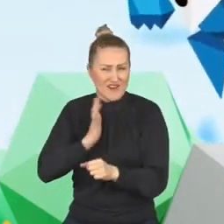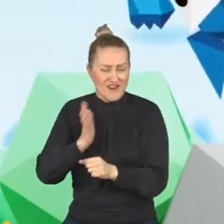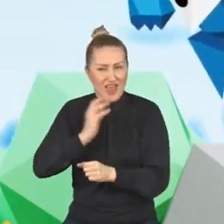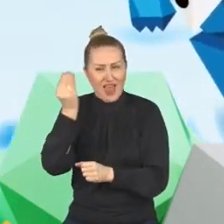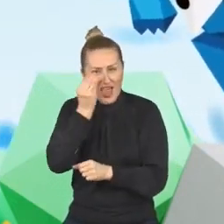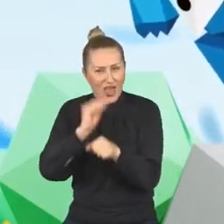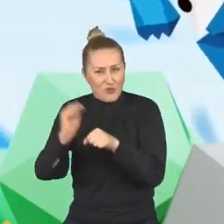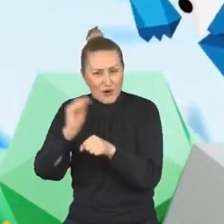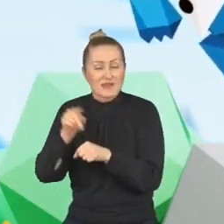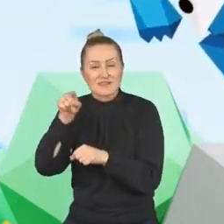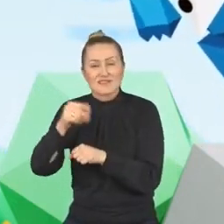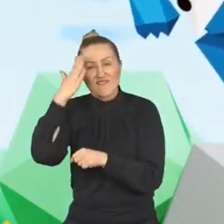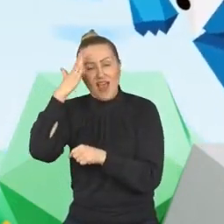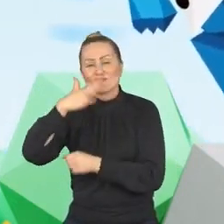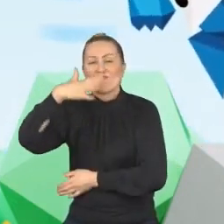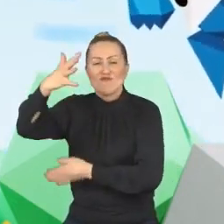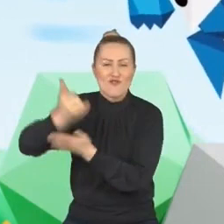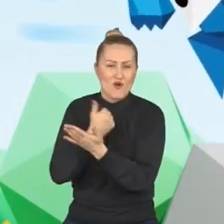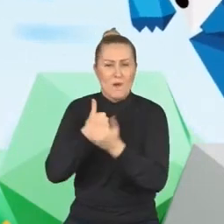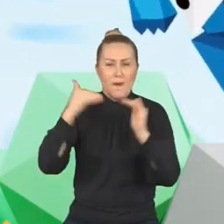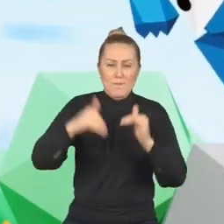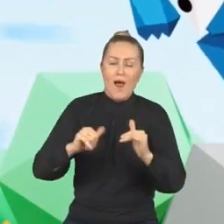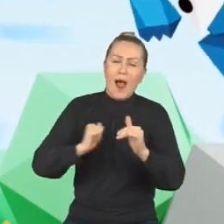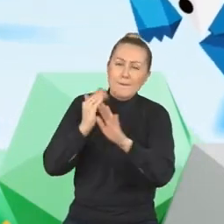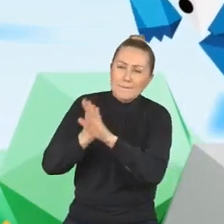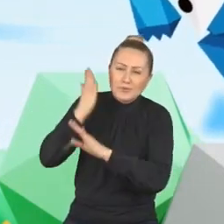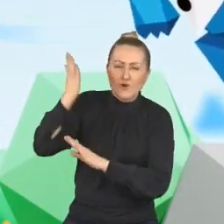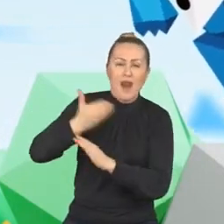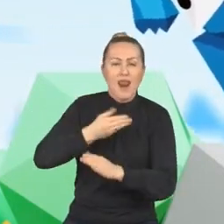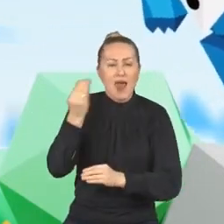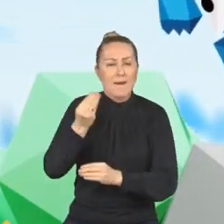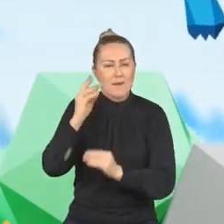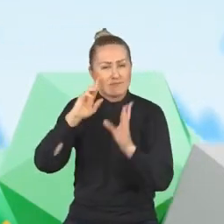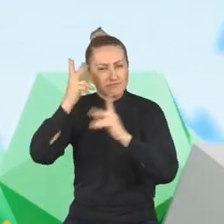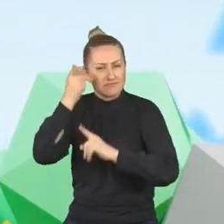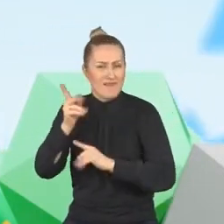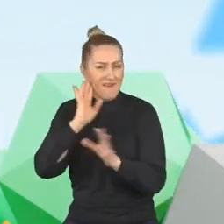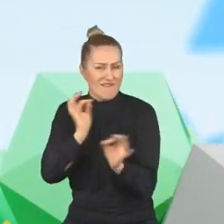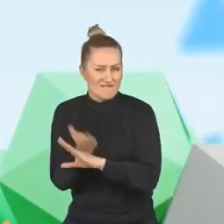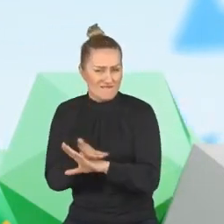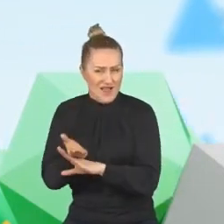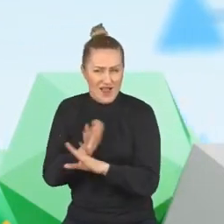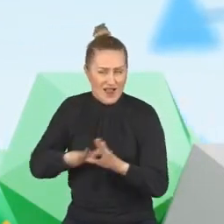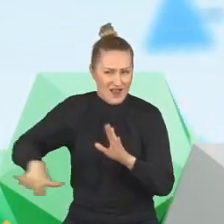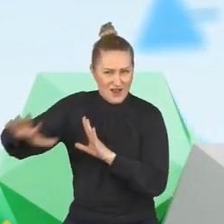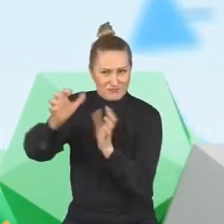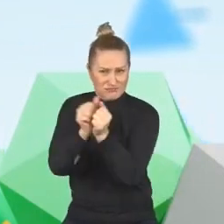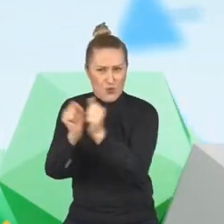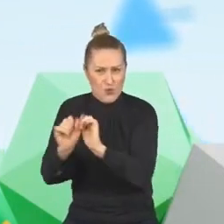po to, aby lepiej rozpoznawać dezinformację wokół nas. Czyli w ten sposób budujemy swoją